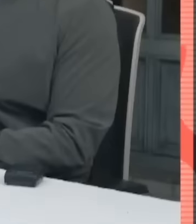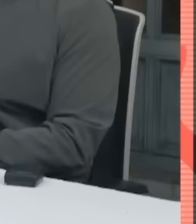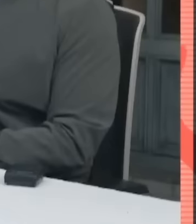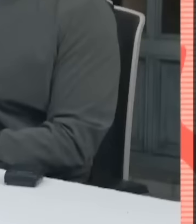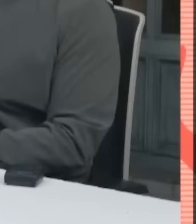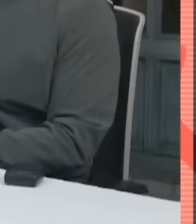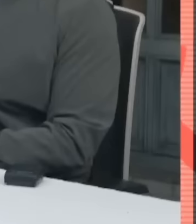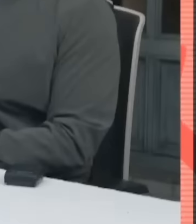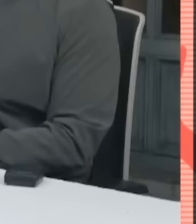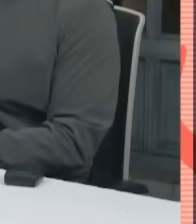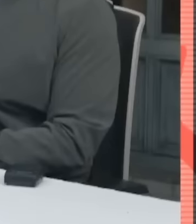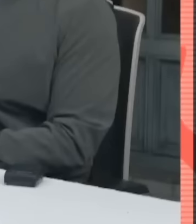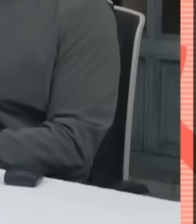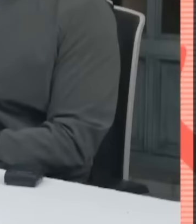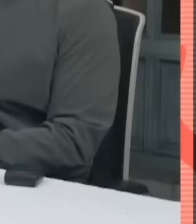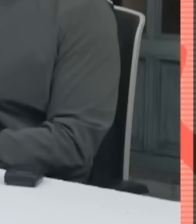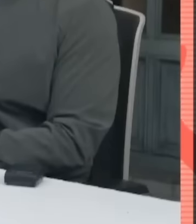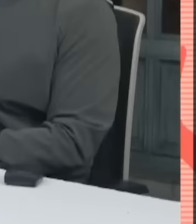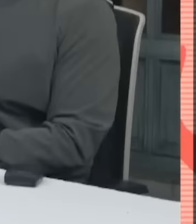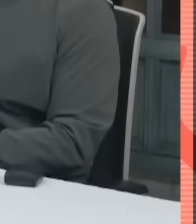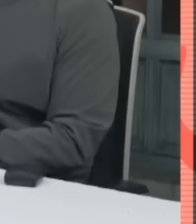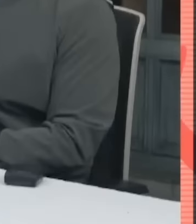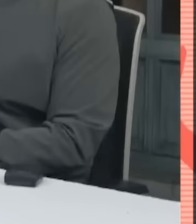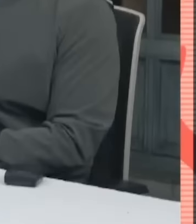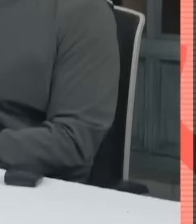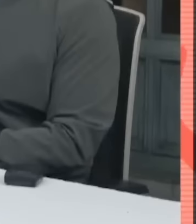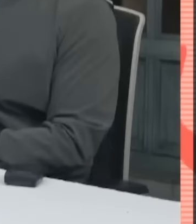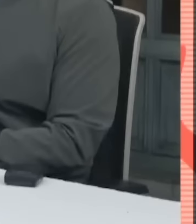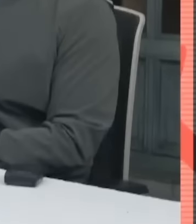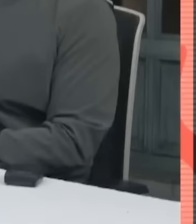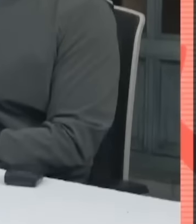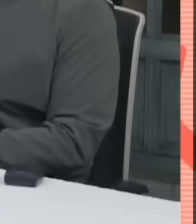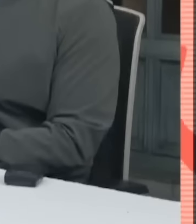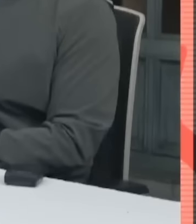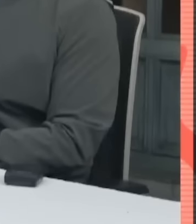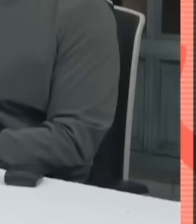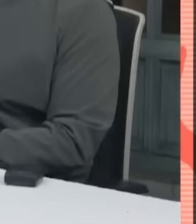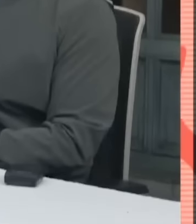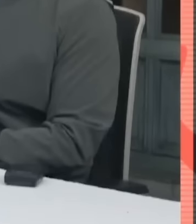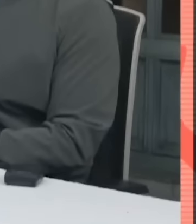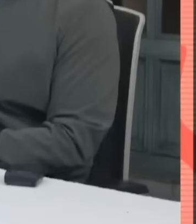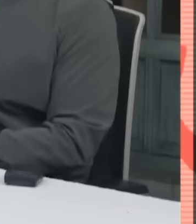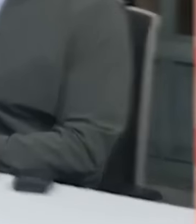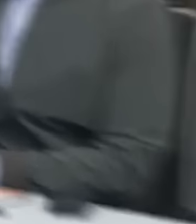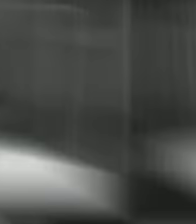un gobierno demagogo, populista, antidemocrático, antirrepublicano como es de la cuarta transformat.